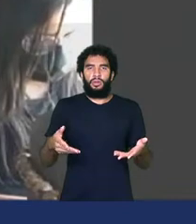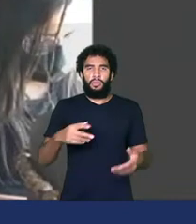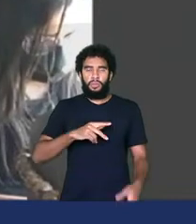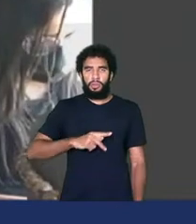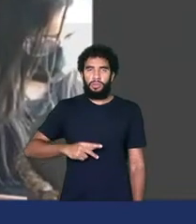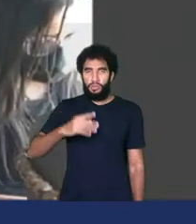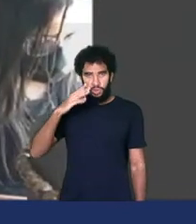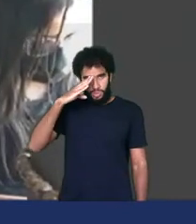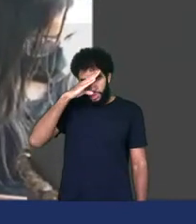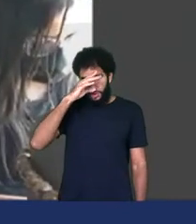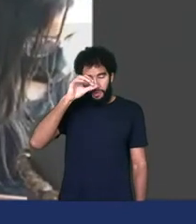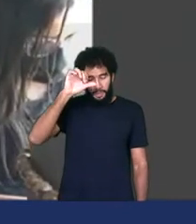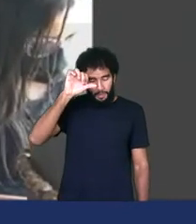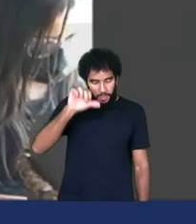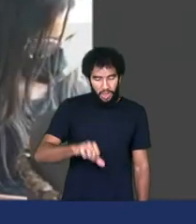ESSA POLÍTICA ABSURDA PIOROU O NOSSO PREÇO DO PETRÓLEO